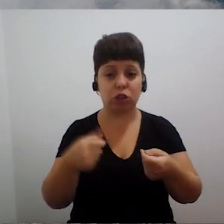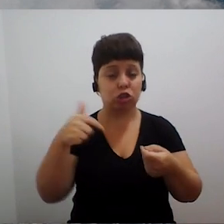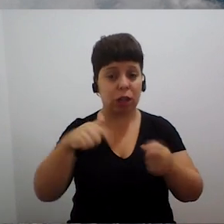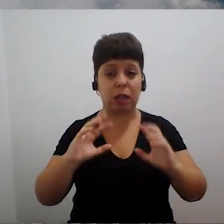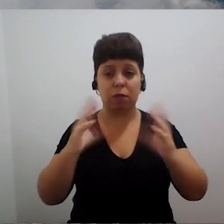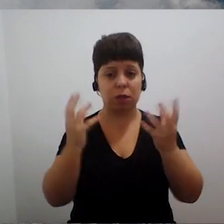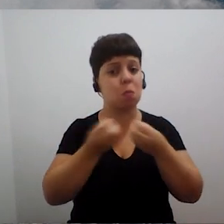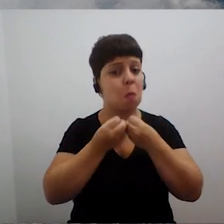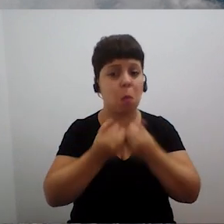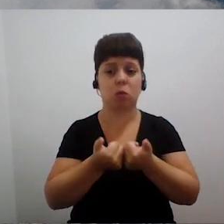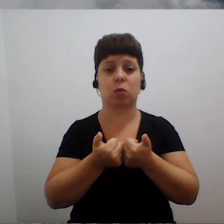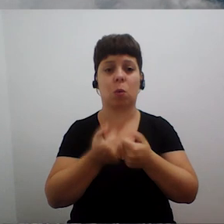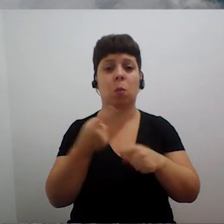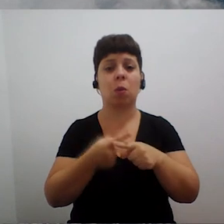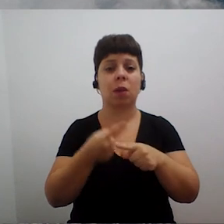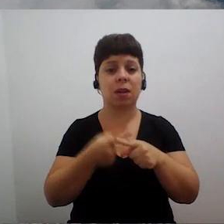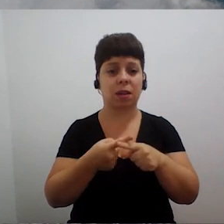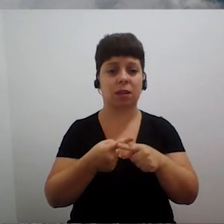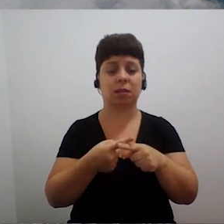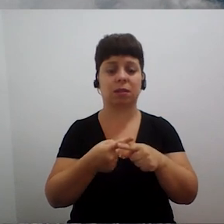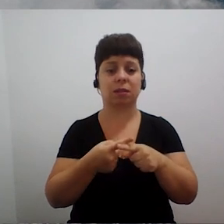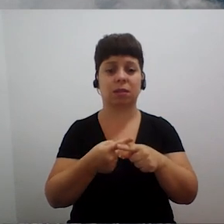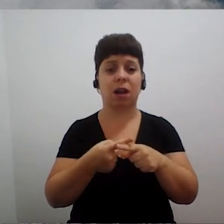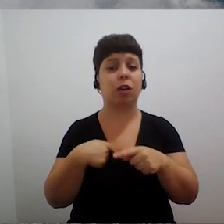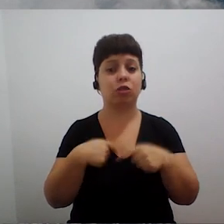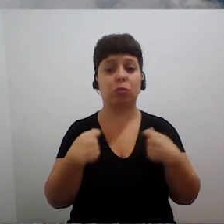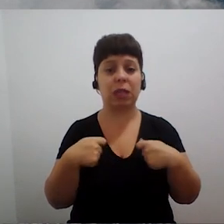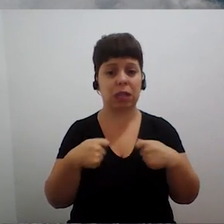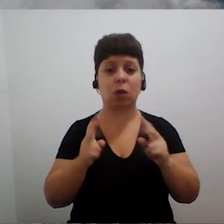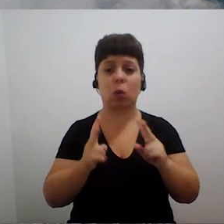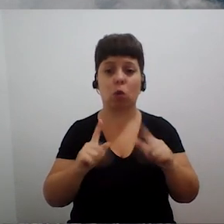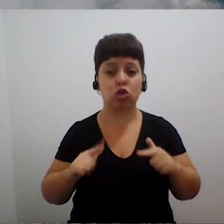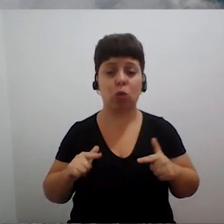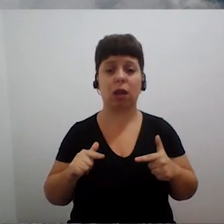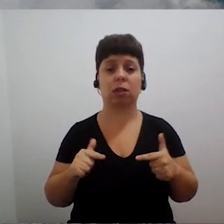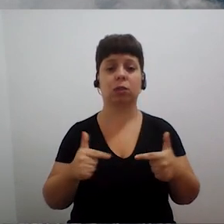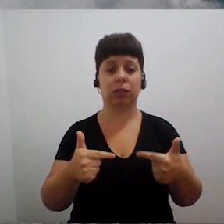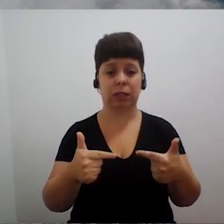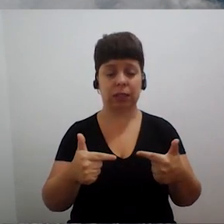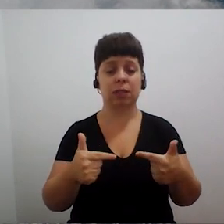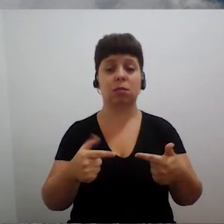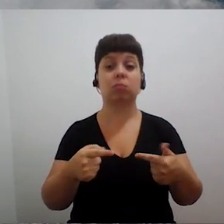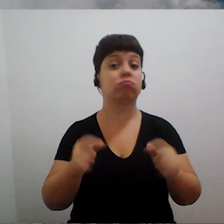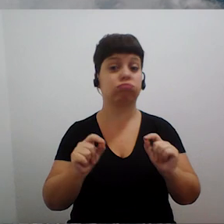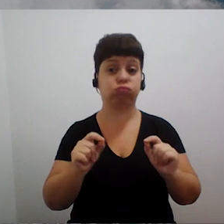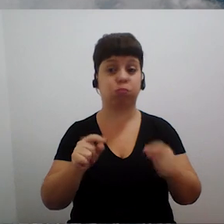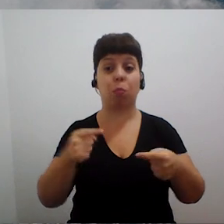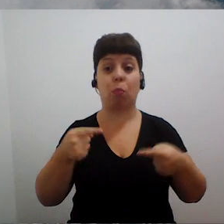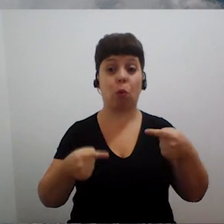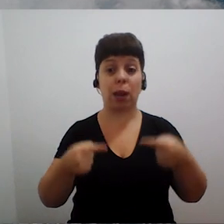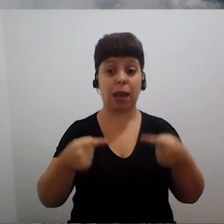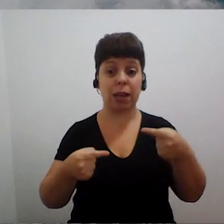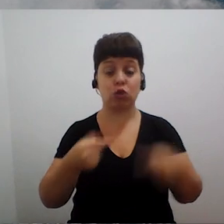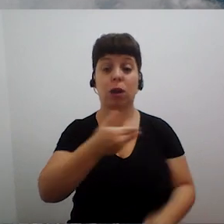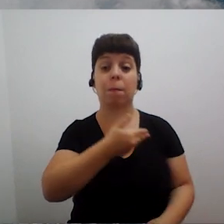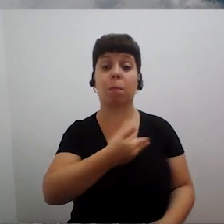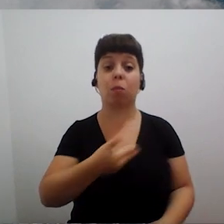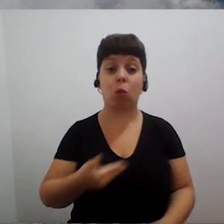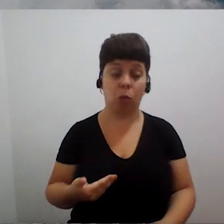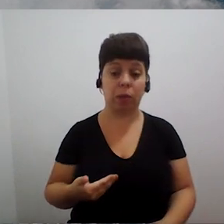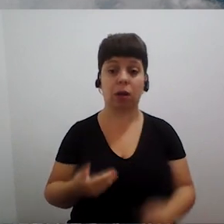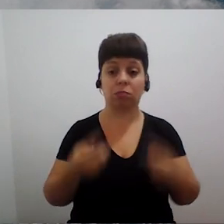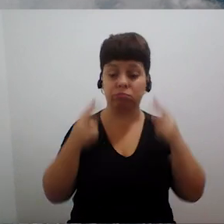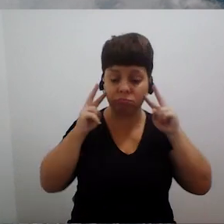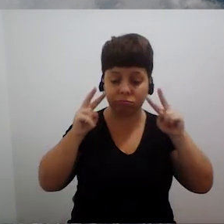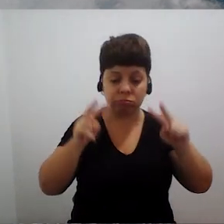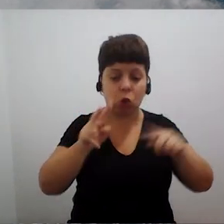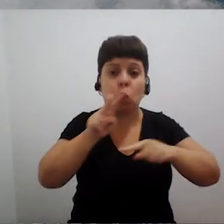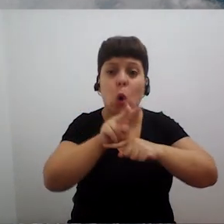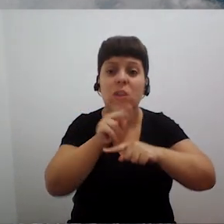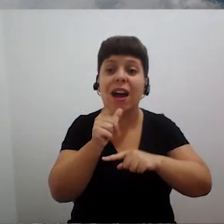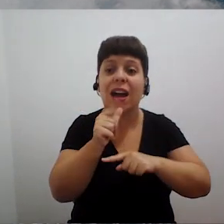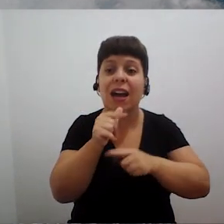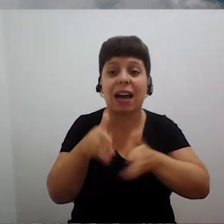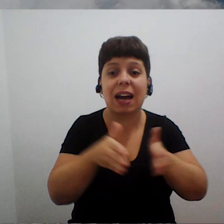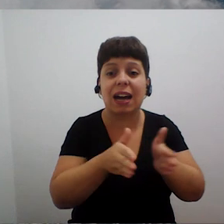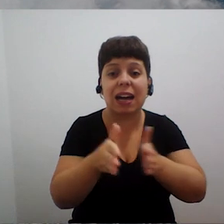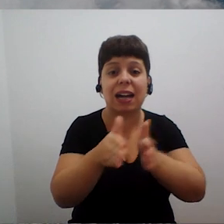continuar lutando para que essas políticas públicas apenem para a conservação dos rios, dos mares